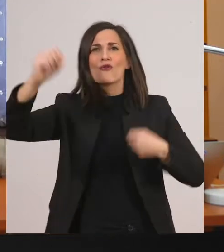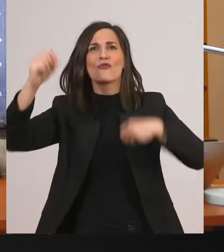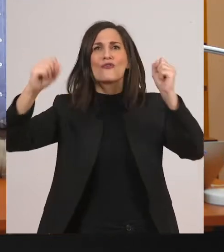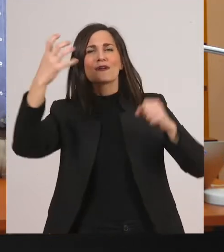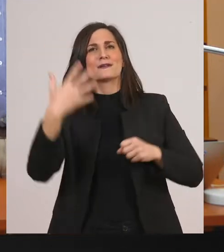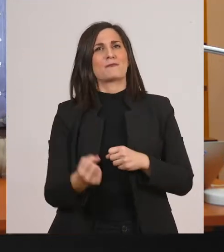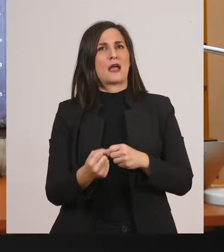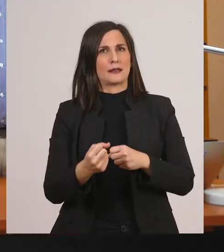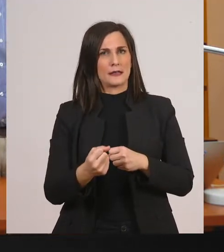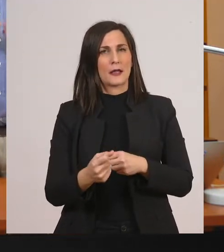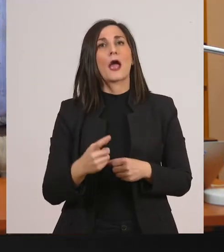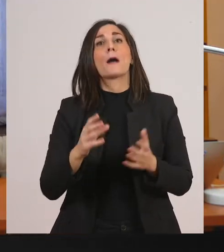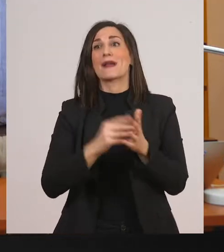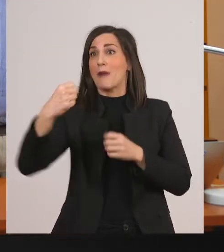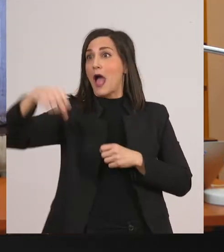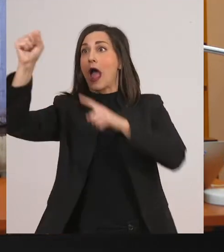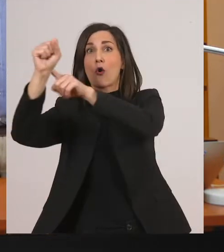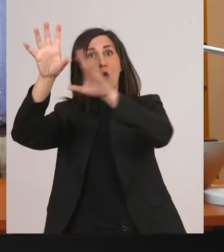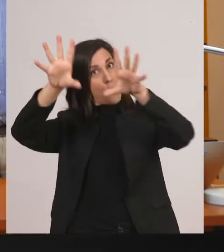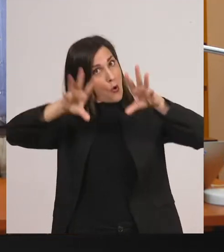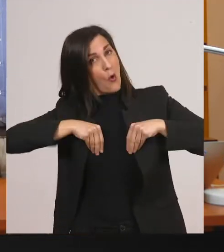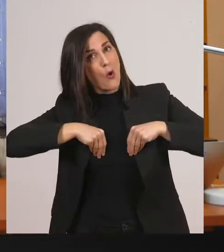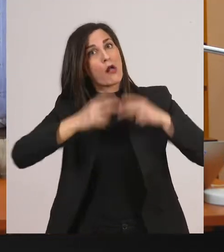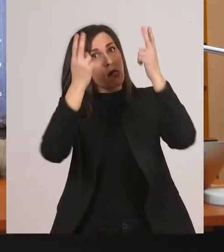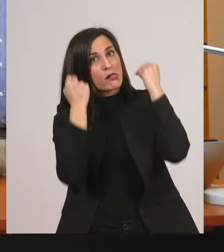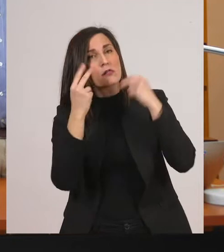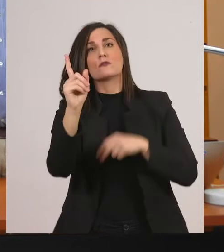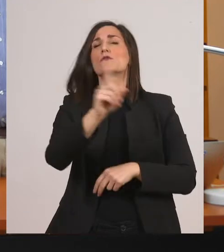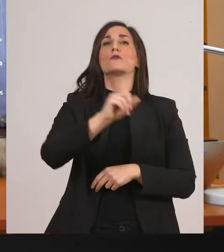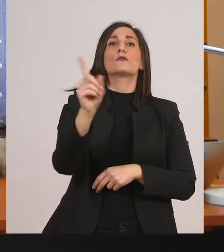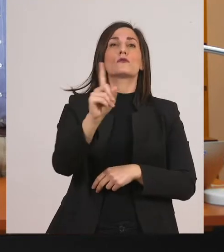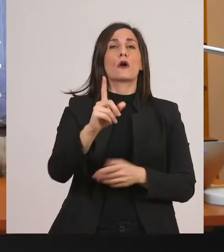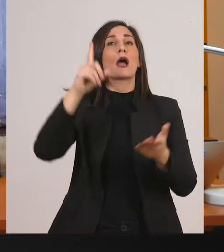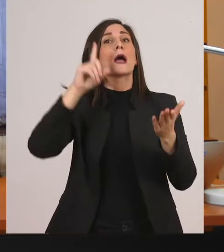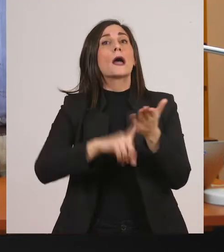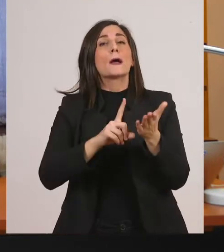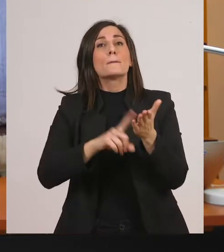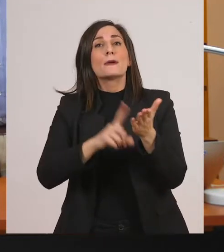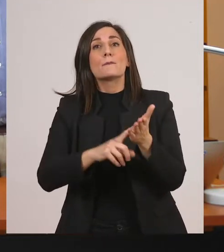Αυτό σημαίνει ότι θα την αποδεχτώ και θα την υιοθετήσω; Όχι. Αλλά αυτό που πρέπει να σημαίνει είναι ότι πρέπει πάντα να την ακούσω.